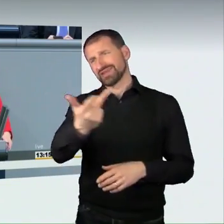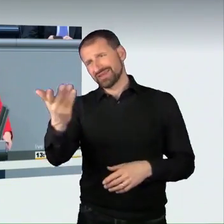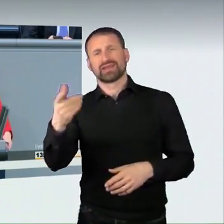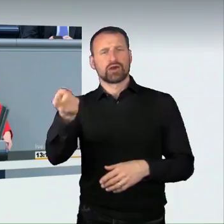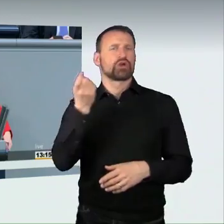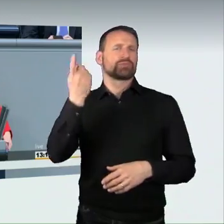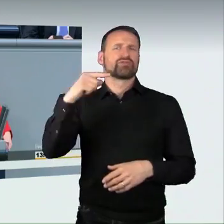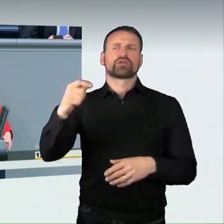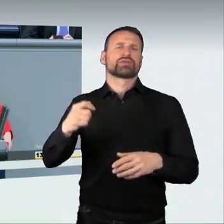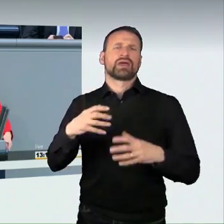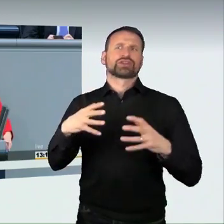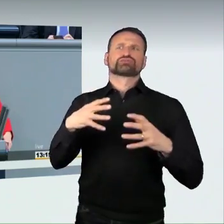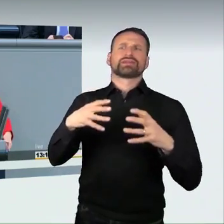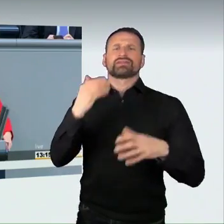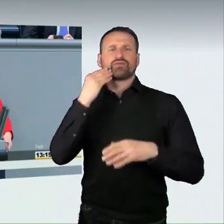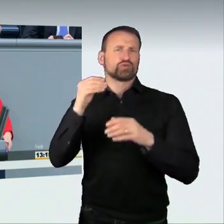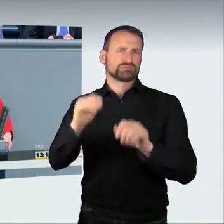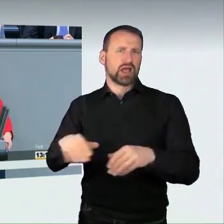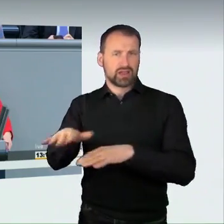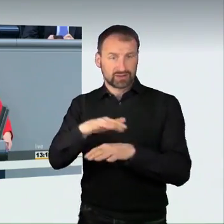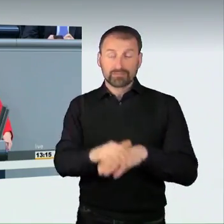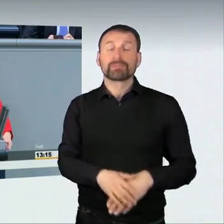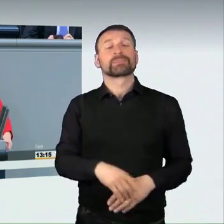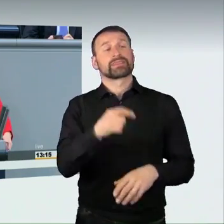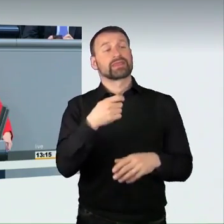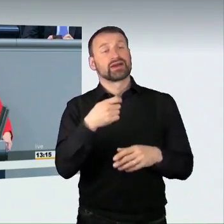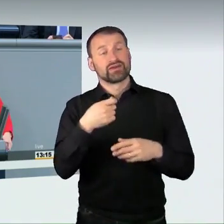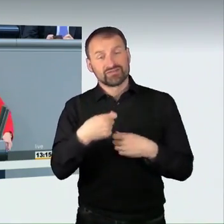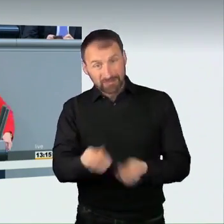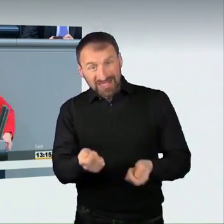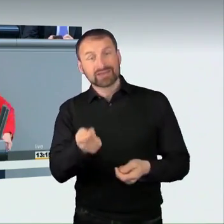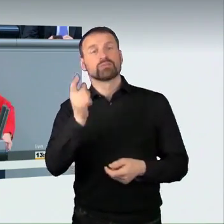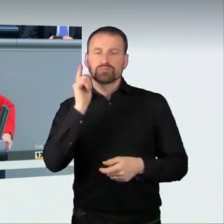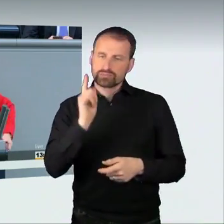Die Vermieterinnen und Vermieter müssen die Vormiete offenlegen; das wollen wir gesetzlich verankern. Ich bin selber Vermieterin